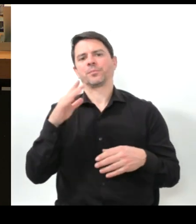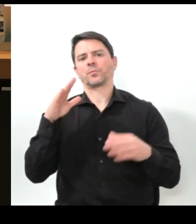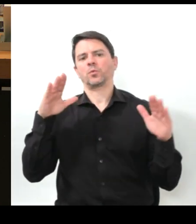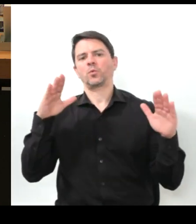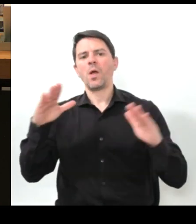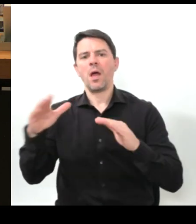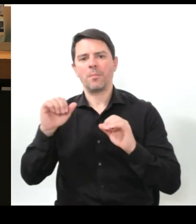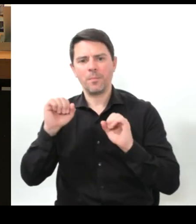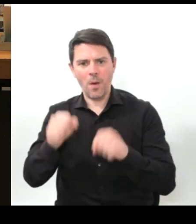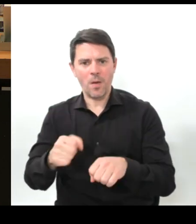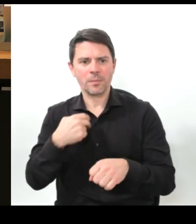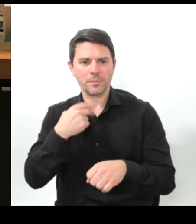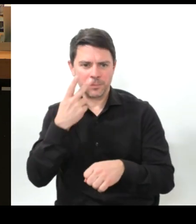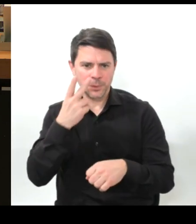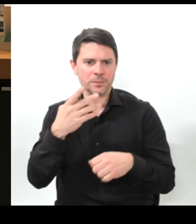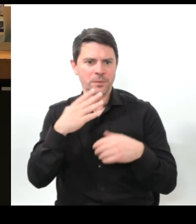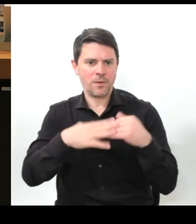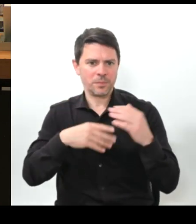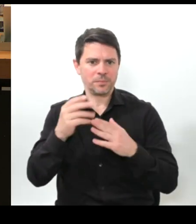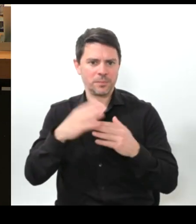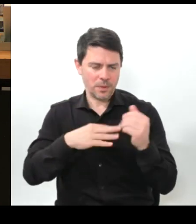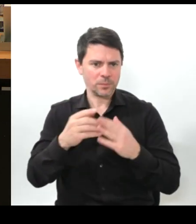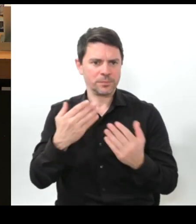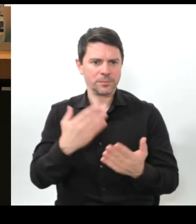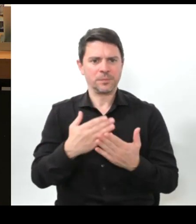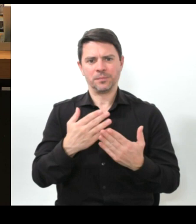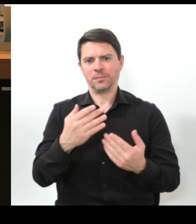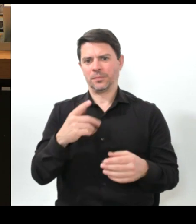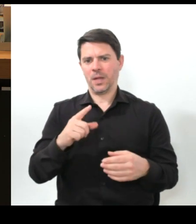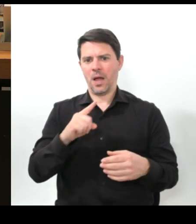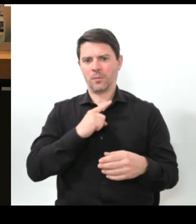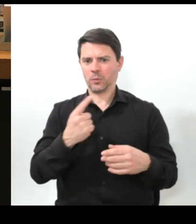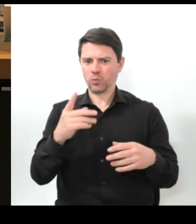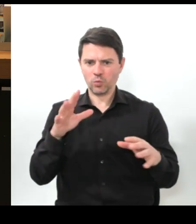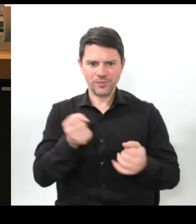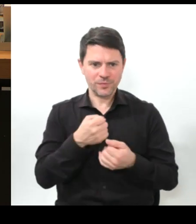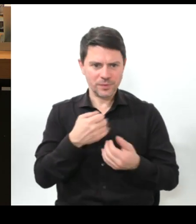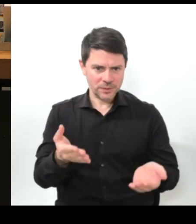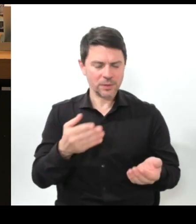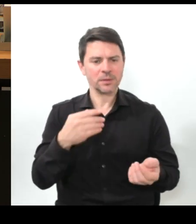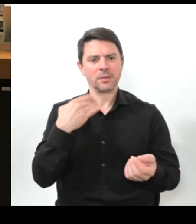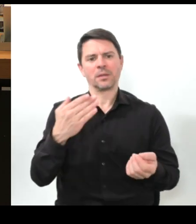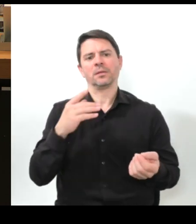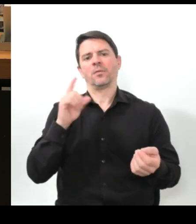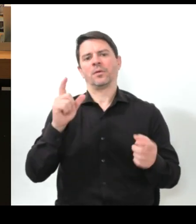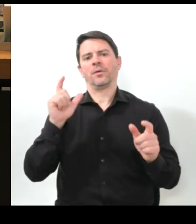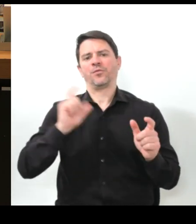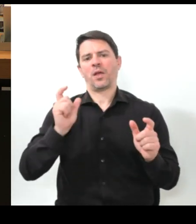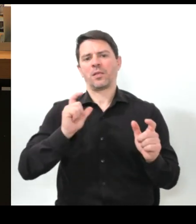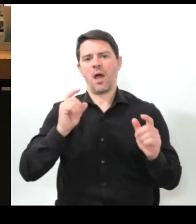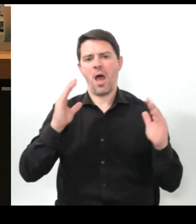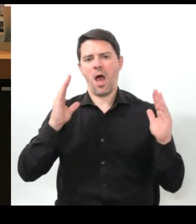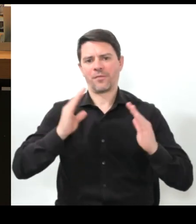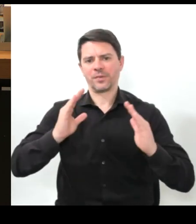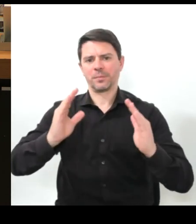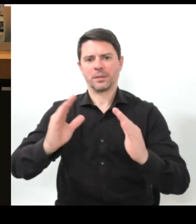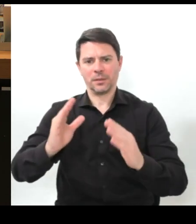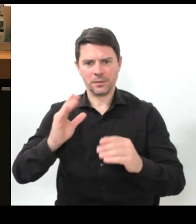werden kann und muss. Der Vorrang für den Ausbau von Solaranlagen auch für klein wenn Anlagen auf Dächern muss